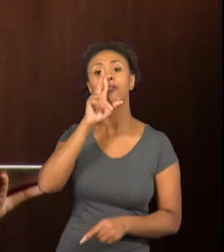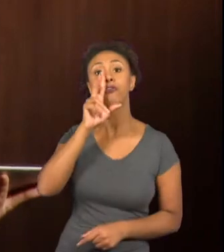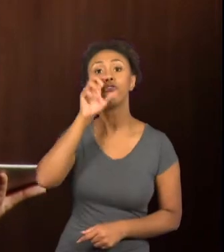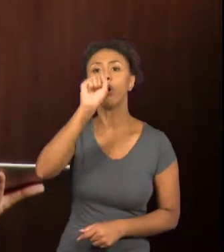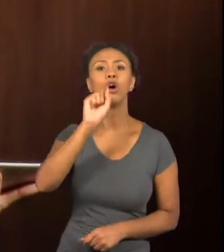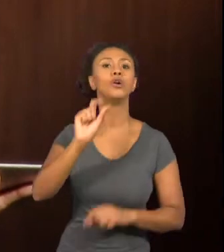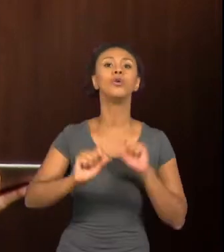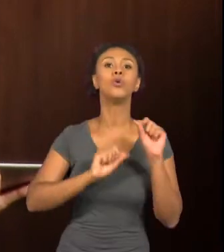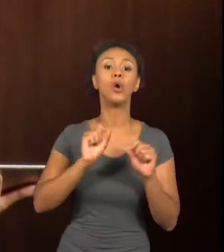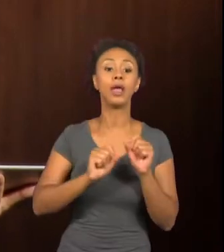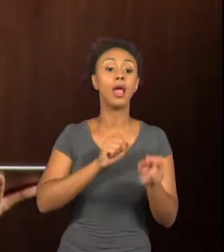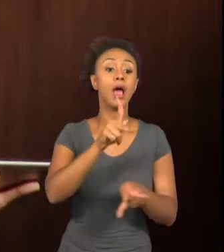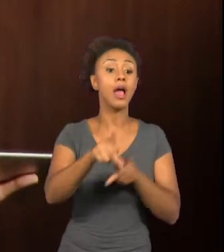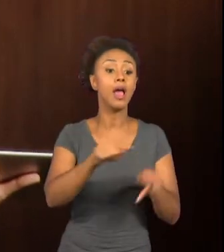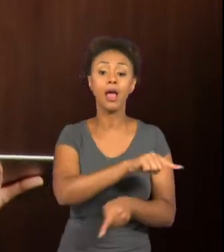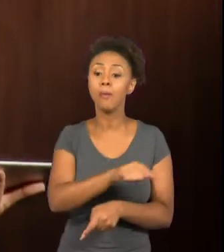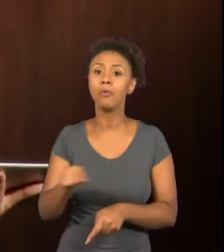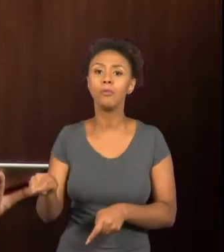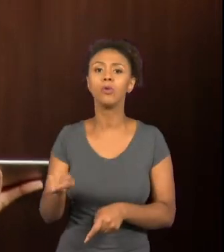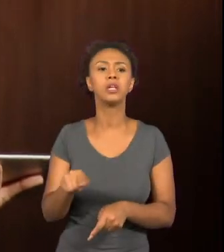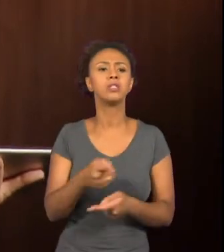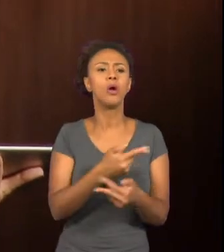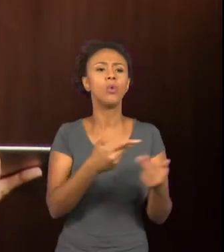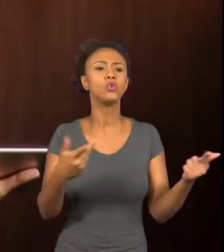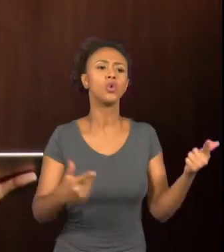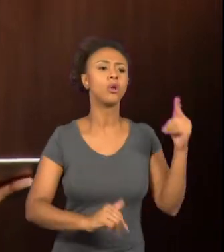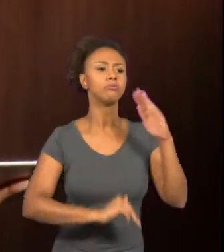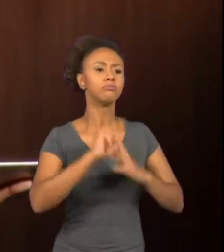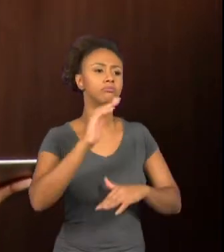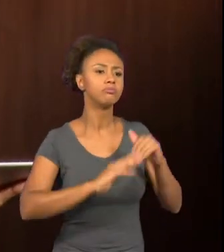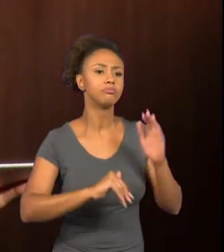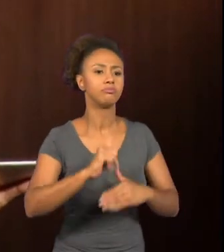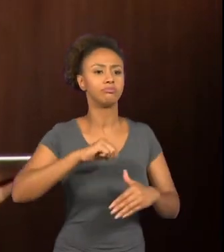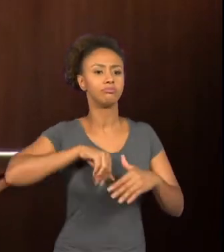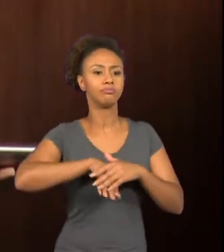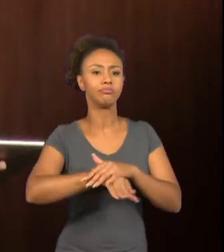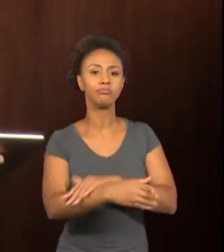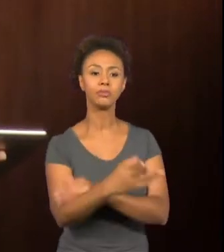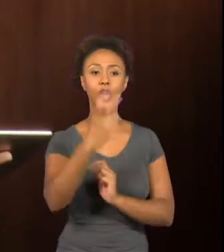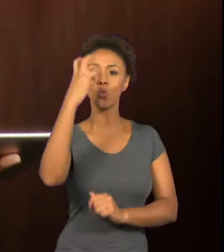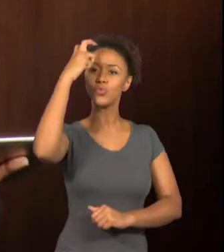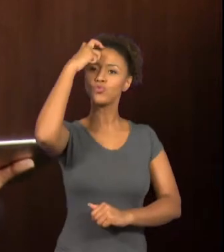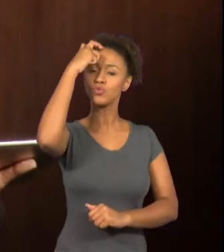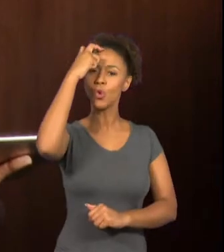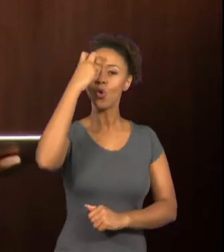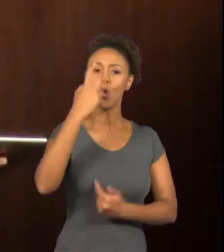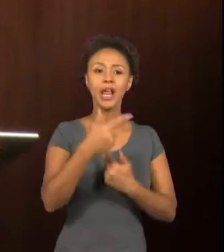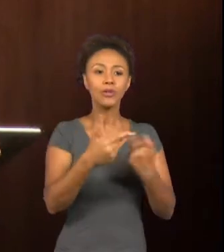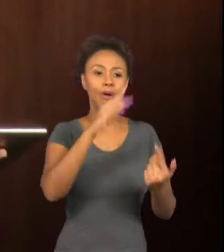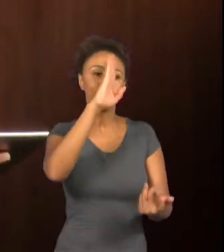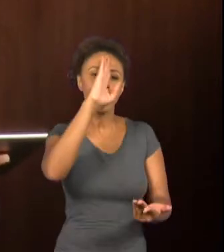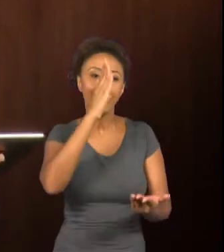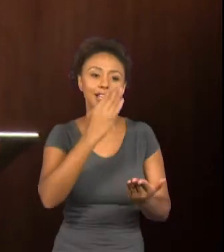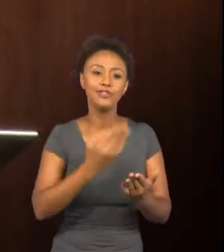POPULAÇÕES. AS CRENÇAS, O MISTICISMO, TUDO AQUILO, ENTÃO, QUE, COMO A GENTE DISSE, ESTÁ